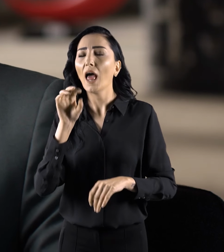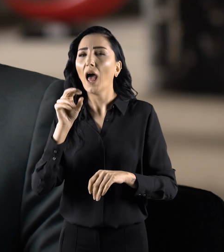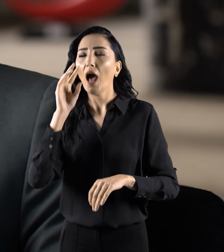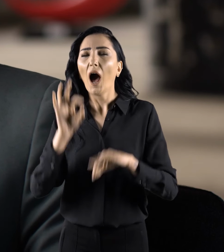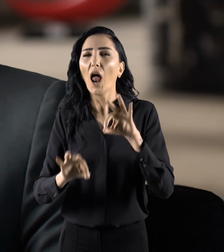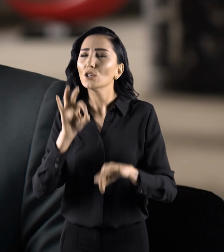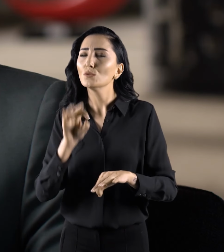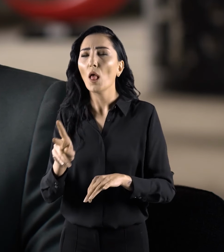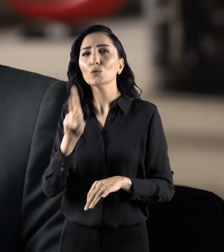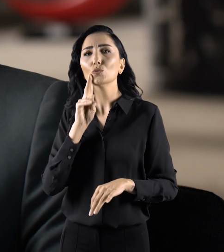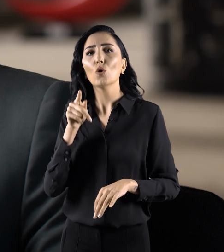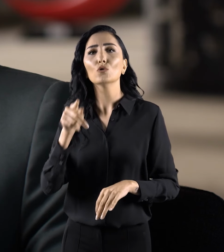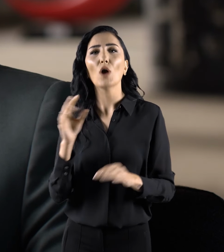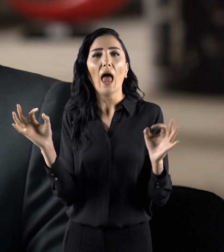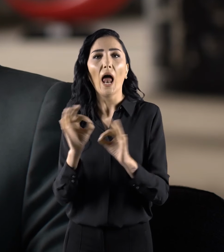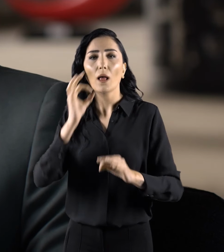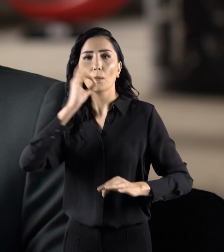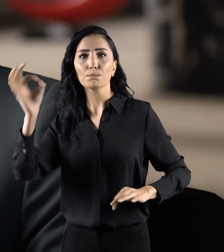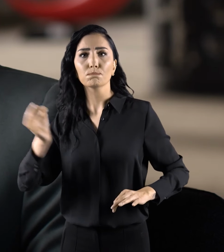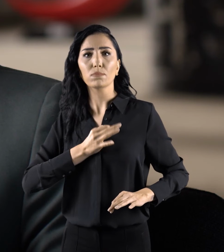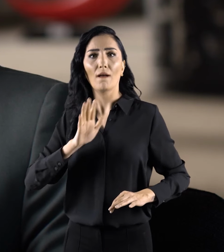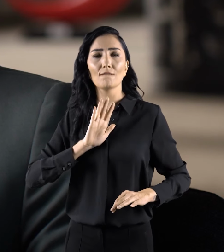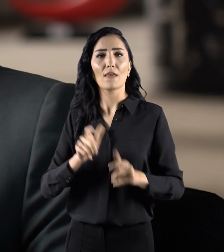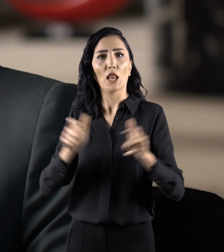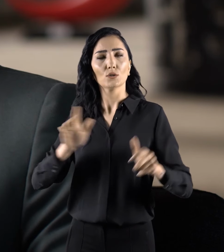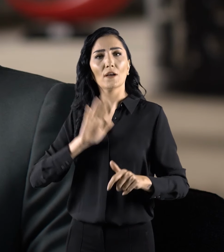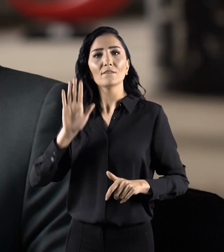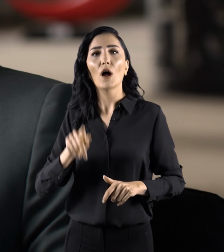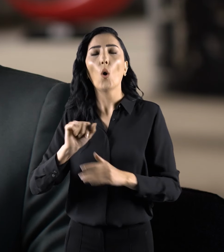yapılan araştırmalar sonucunda erken uyarı sistemleri geliştirilmiştir.